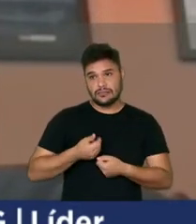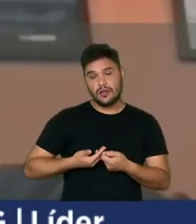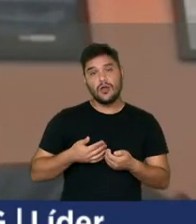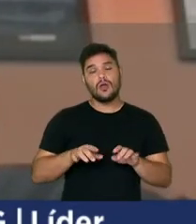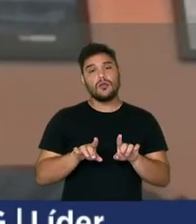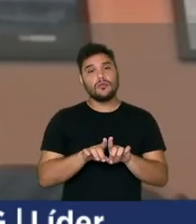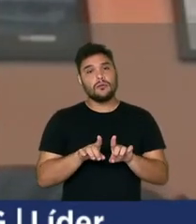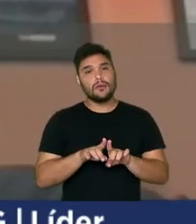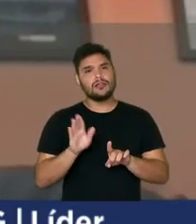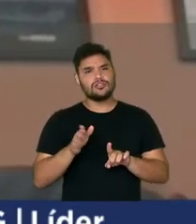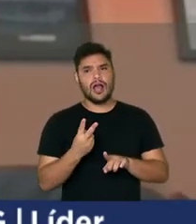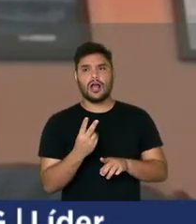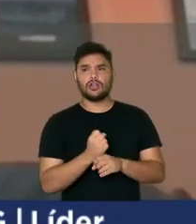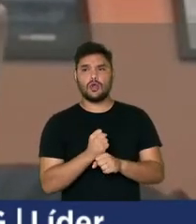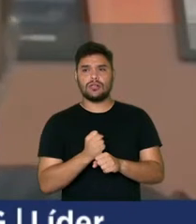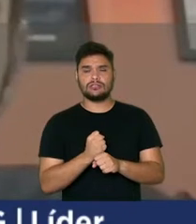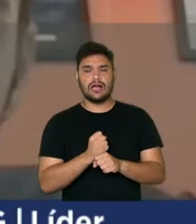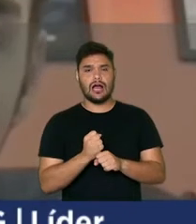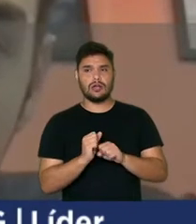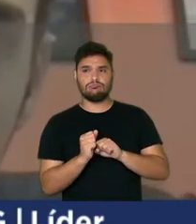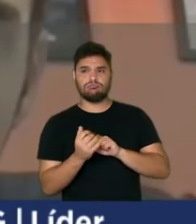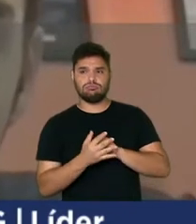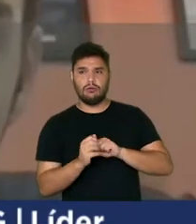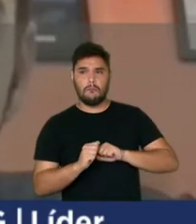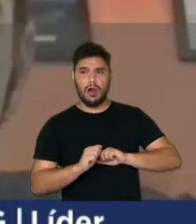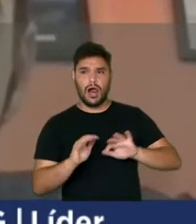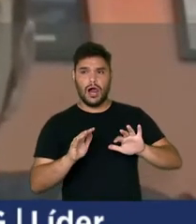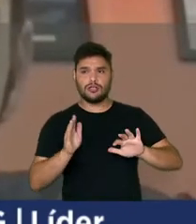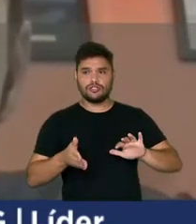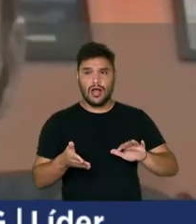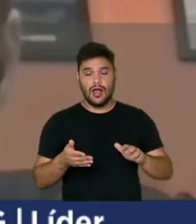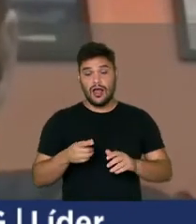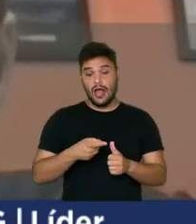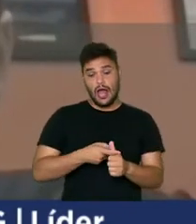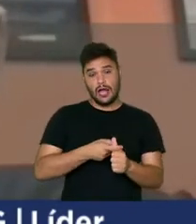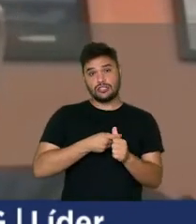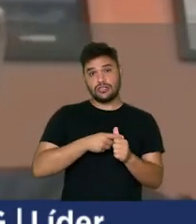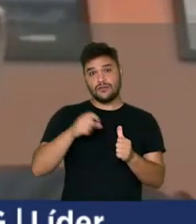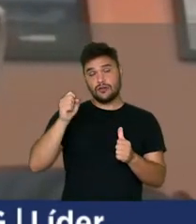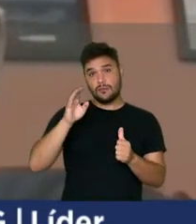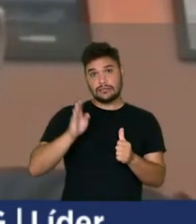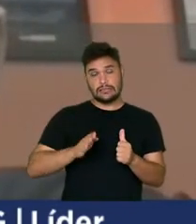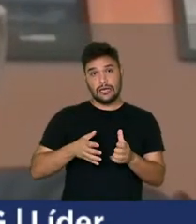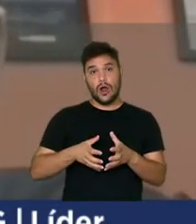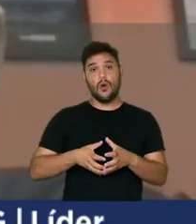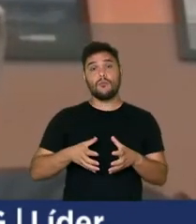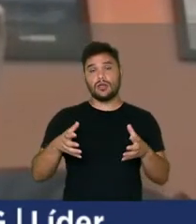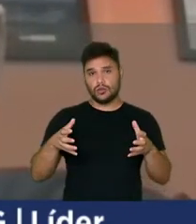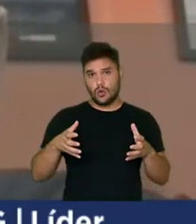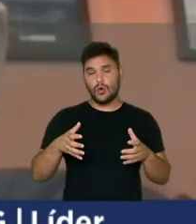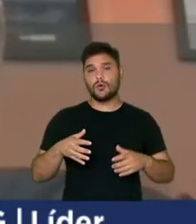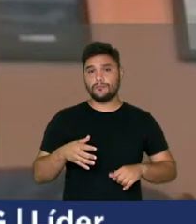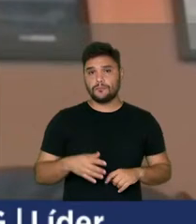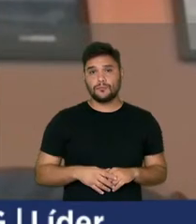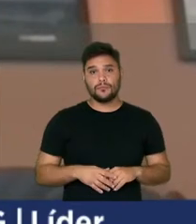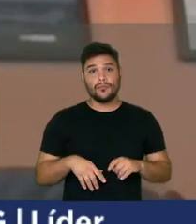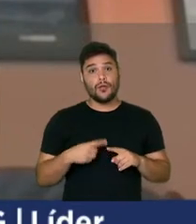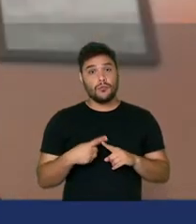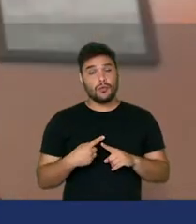FEZ O ORÇAMENTO DE GUERRA. ESSES REPASSES, ESTAMOS HÁ DOIS ANOS NA PANDEMIA, A DÍVIDA BRASILEIRA AUMENTOU